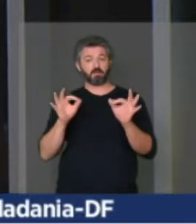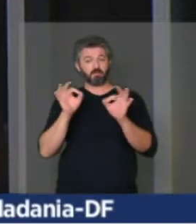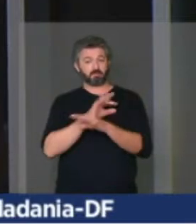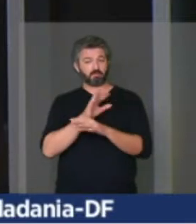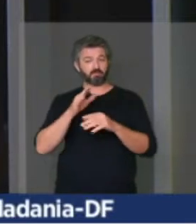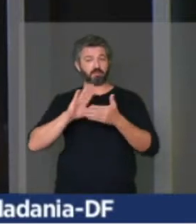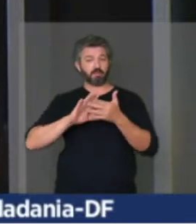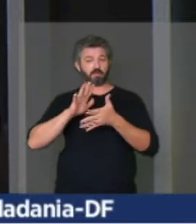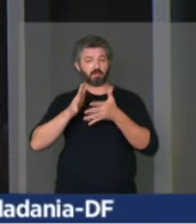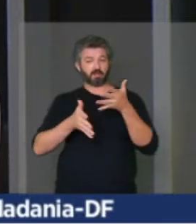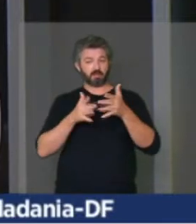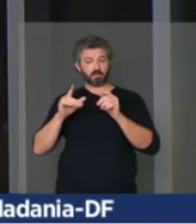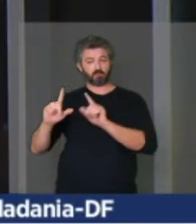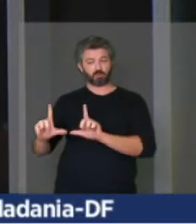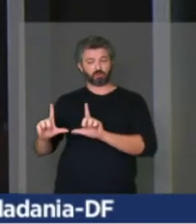DA MATA. ESSA SOLUÇÃO BUSCA INSPIRAR DIRETAMENTE O